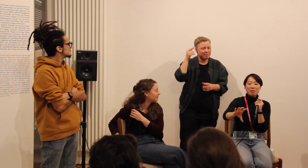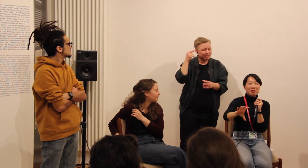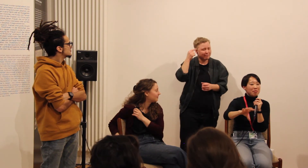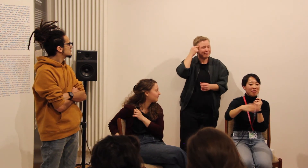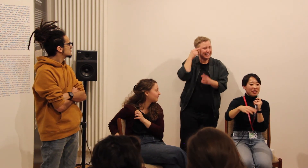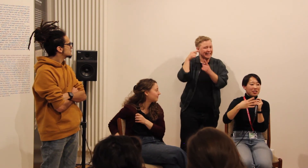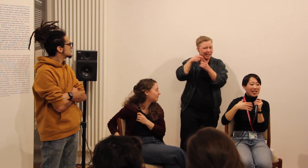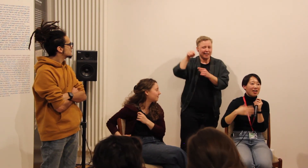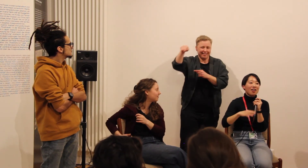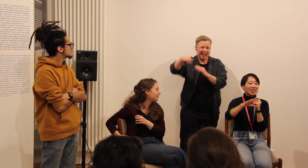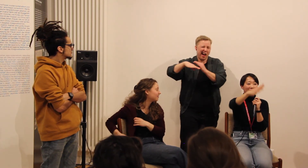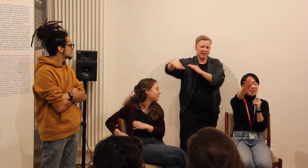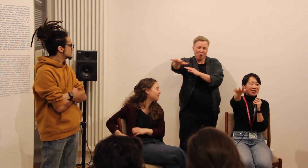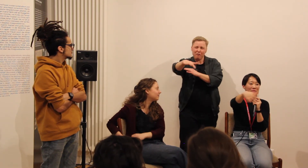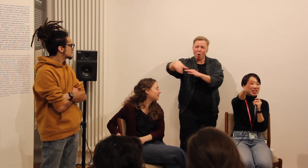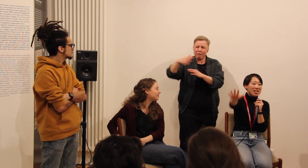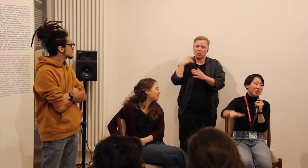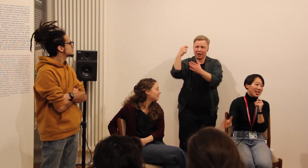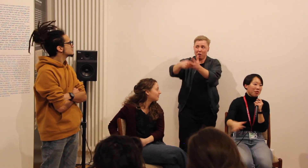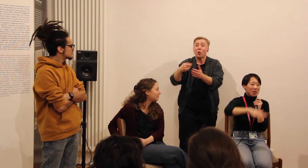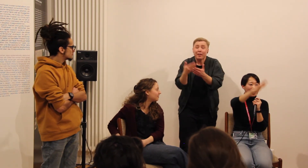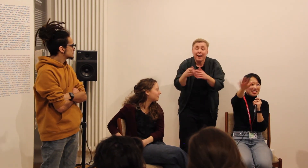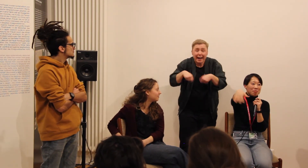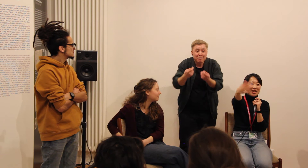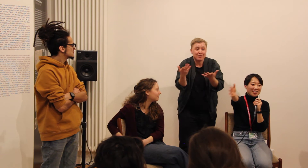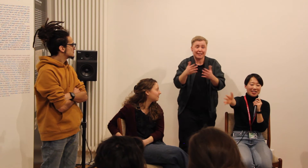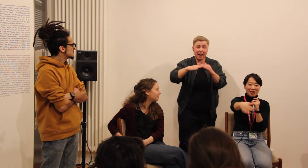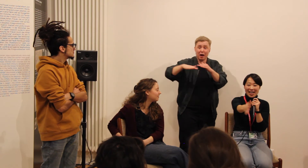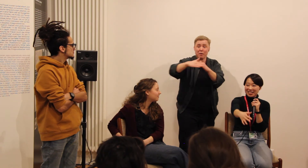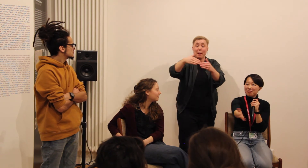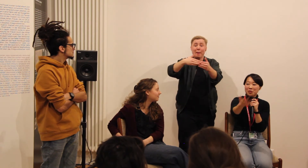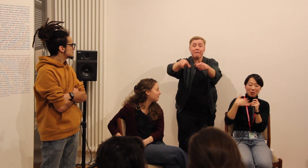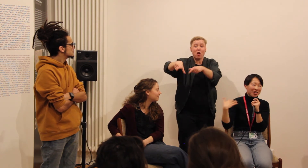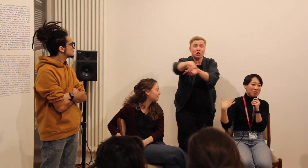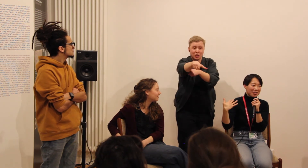Wenn ihr euch erinnert hat mein Vater gesagt das er gerne ein Stück Land hätte direkt beim Fluss,